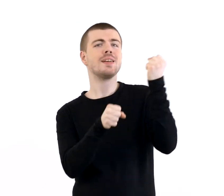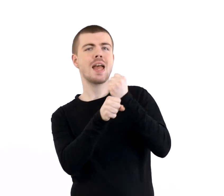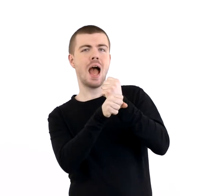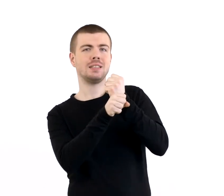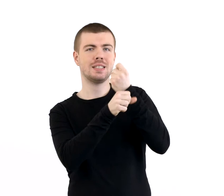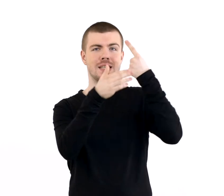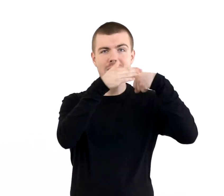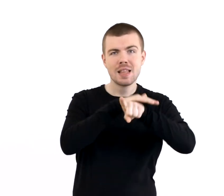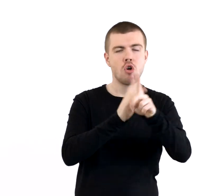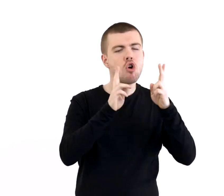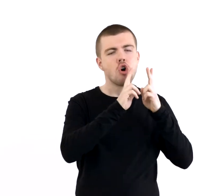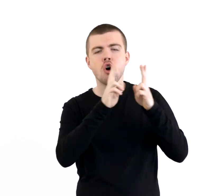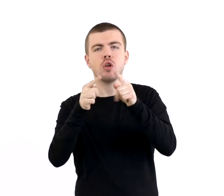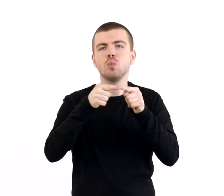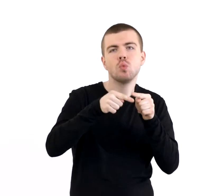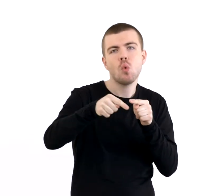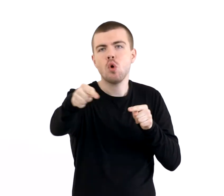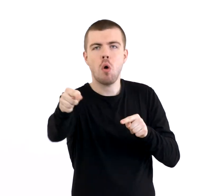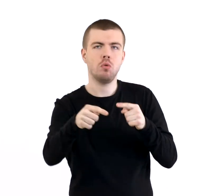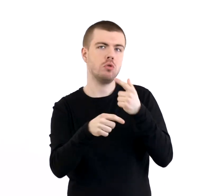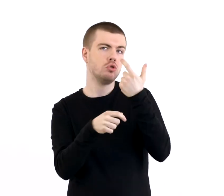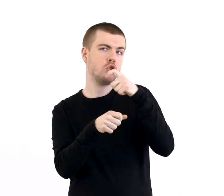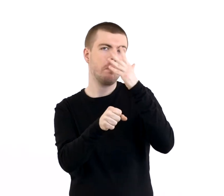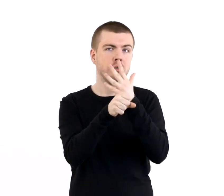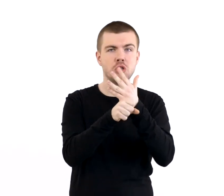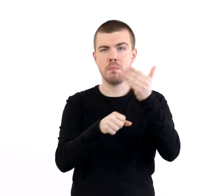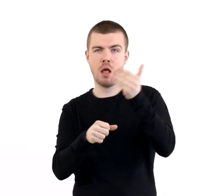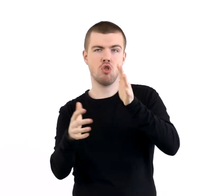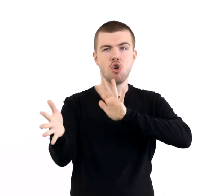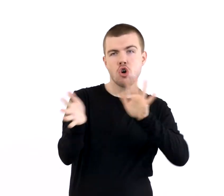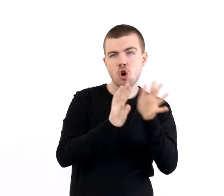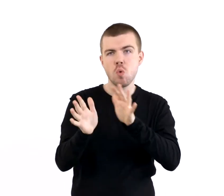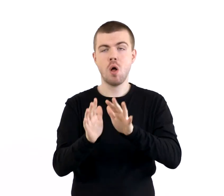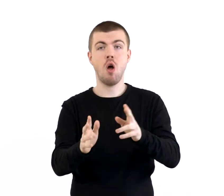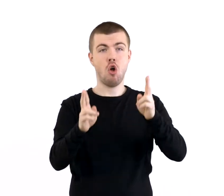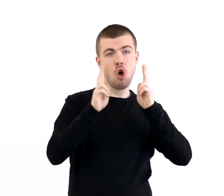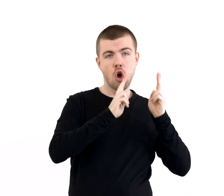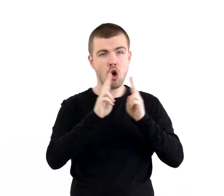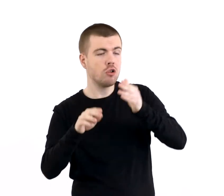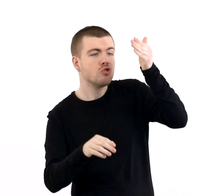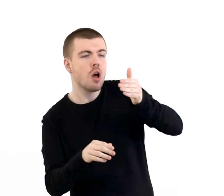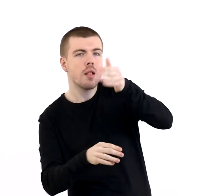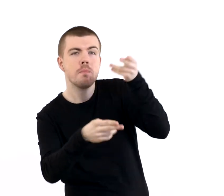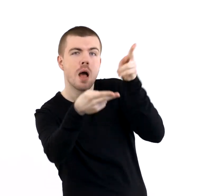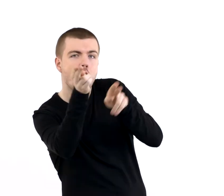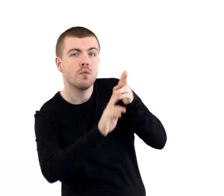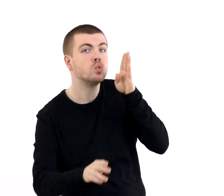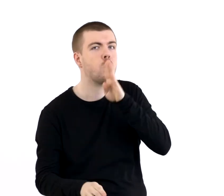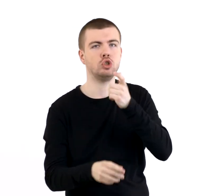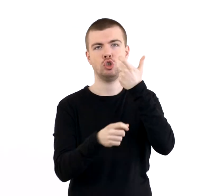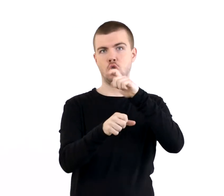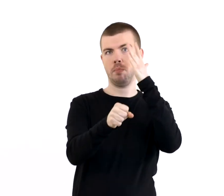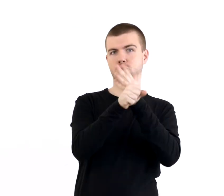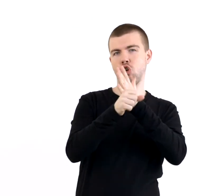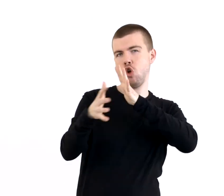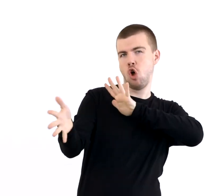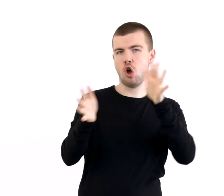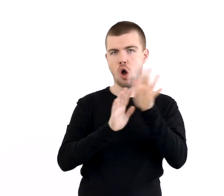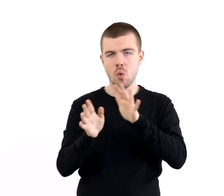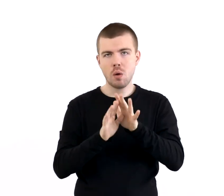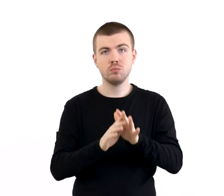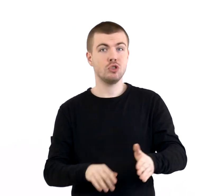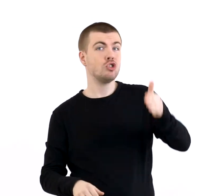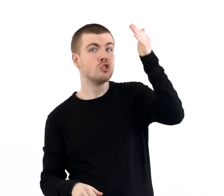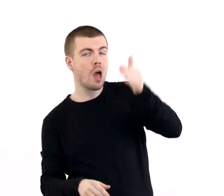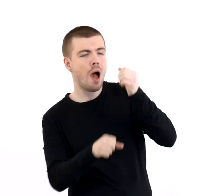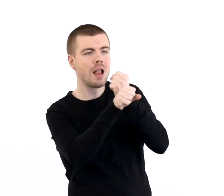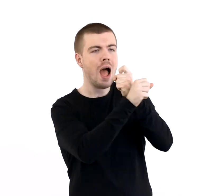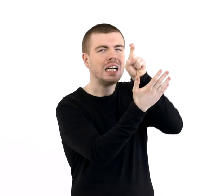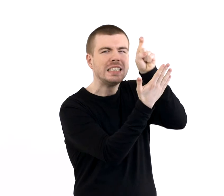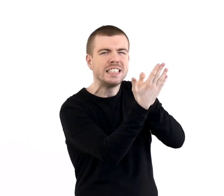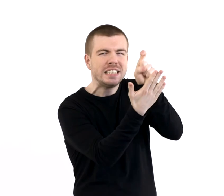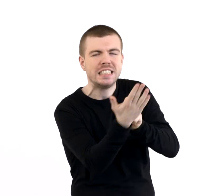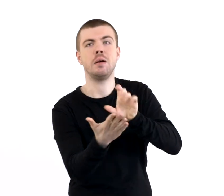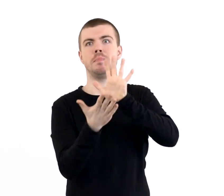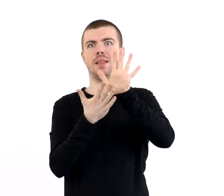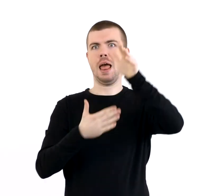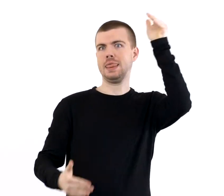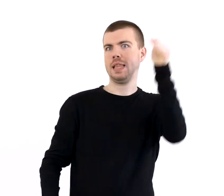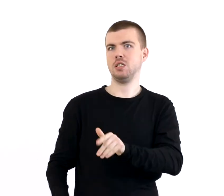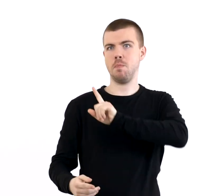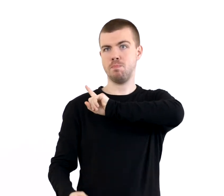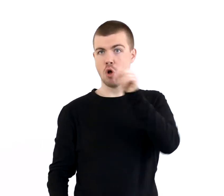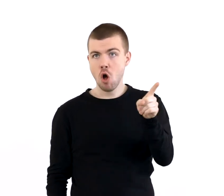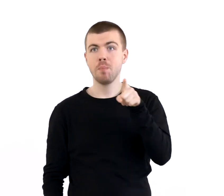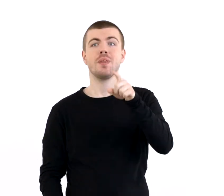Na około 150 m korytarzy umieszczonych jest około 150 malowideł i ponad 15 000 rytów skalnych.